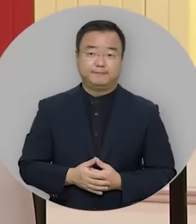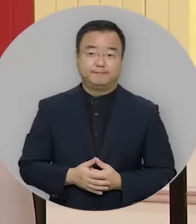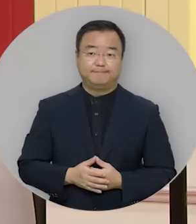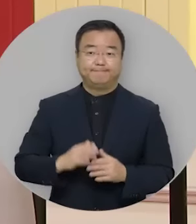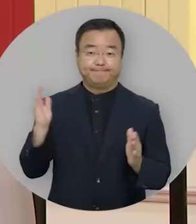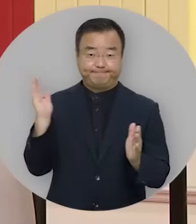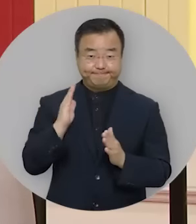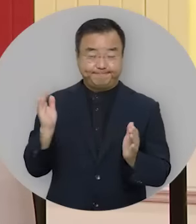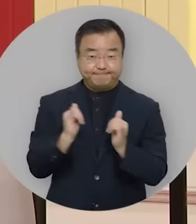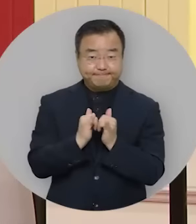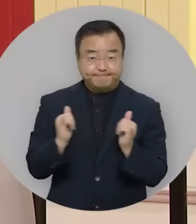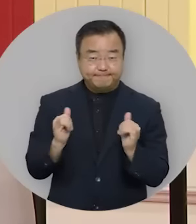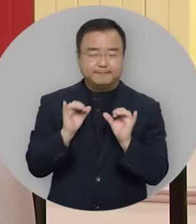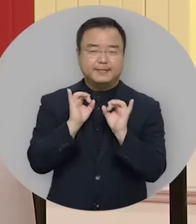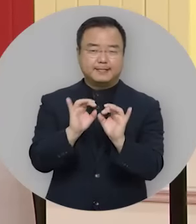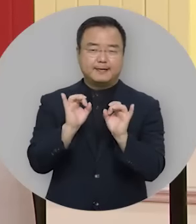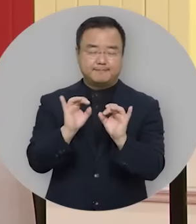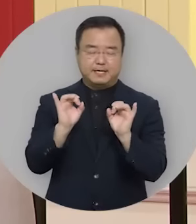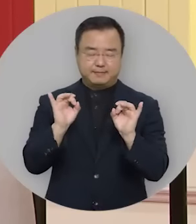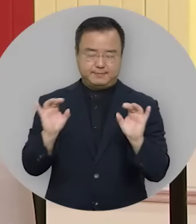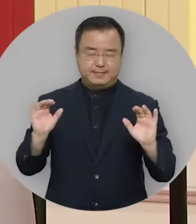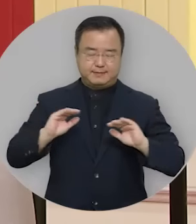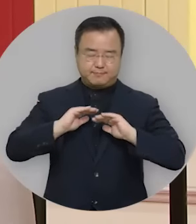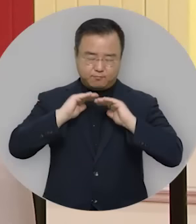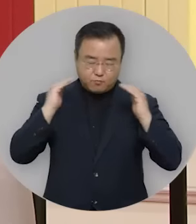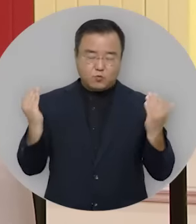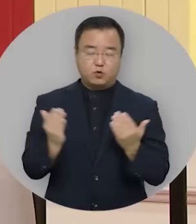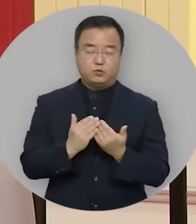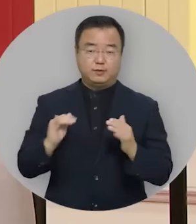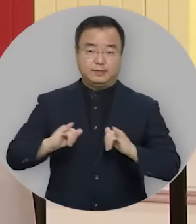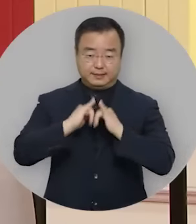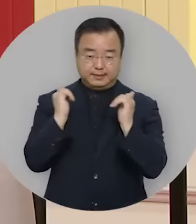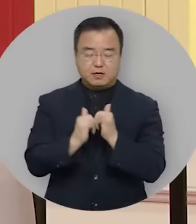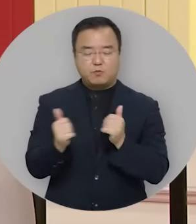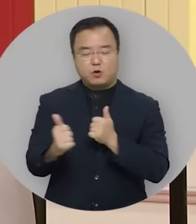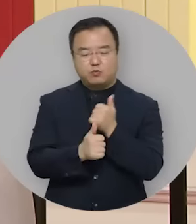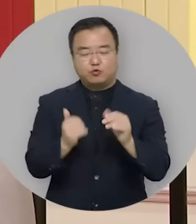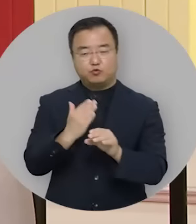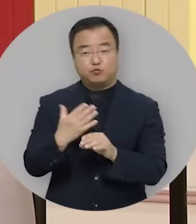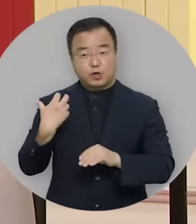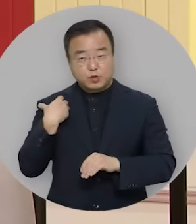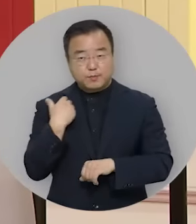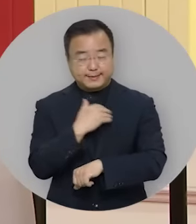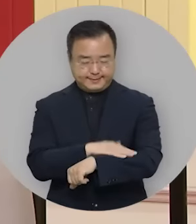우리 학생들 한 명 한 명이 모두 사회 구성원으로서 역할을 다하고